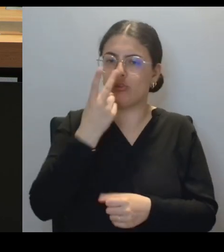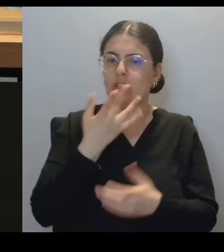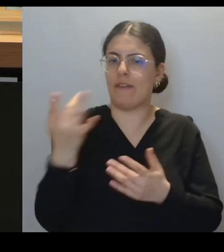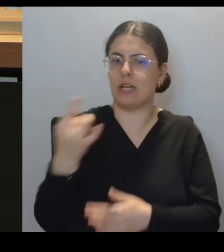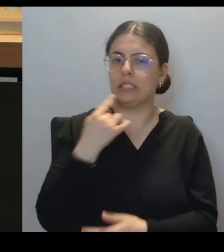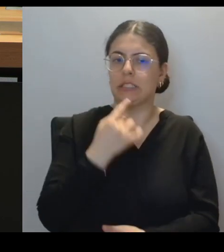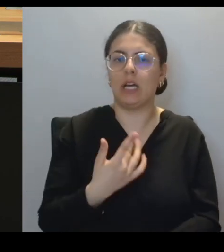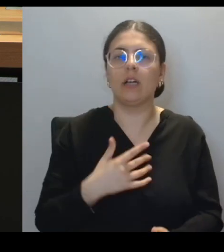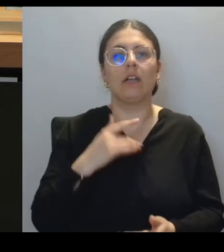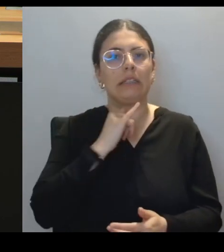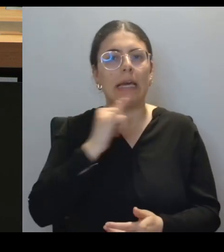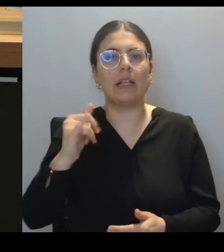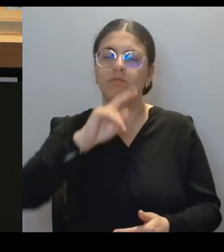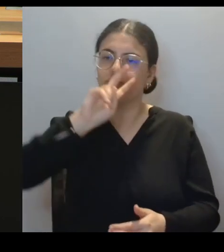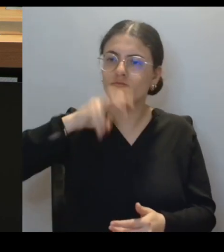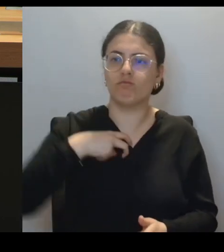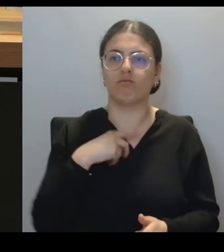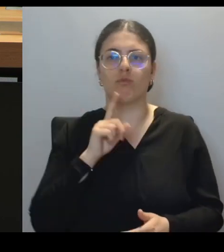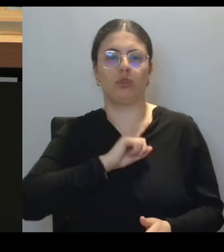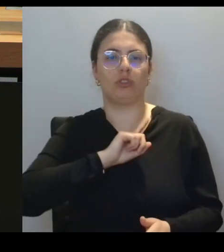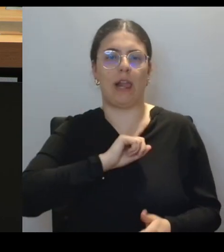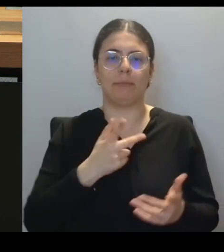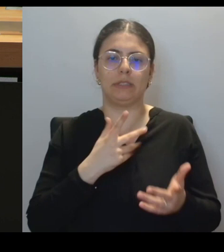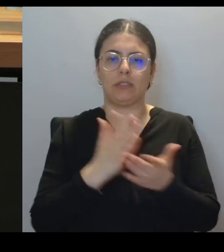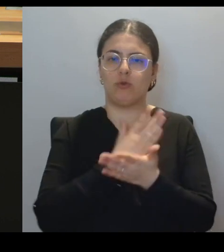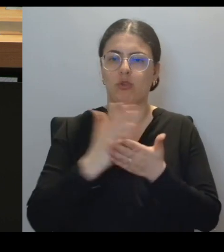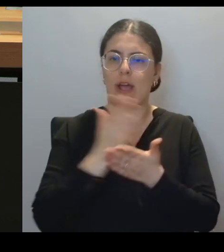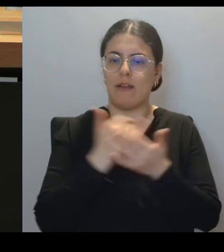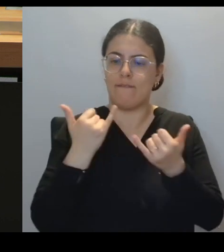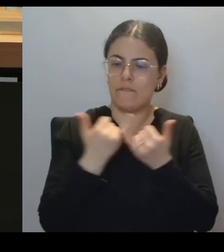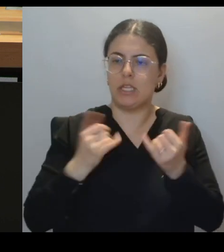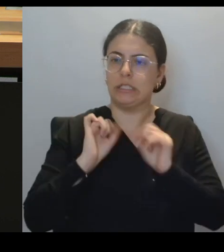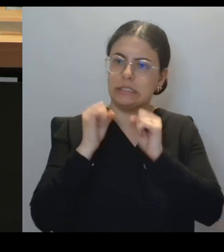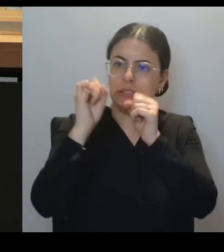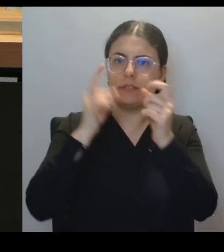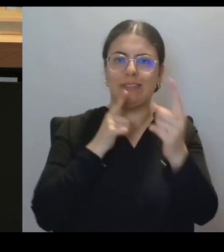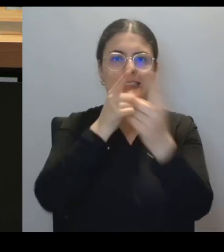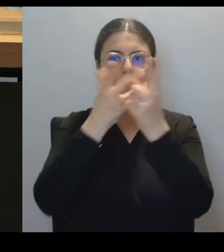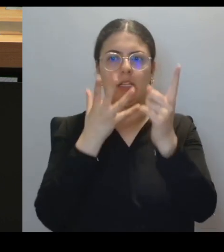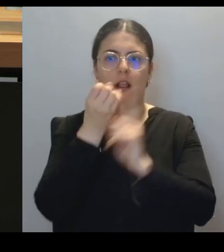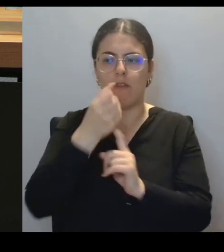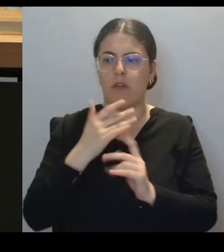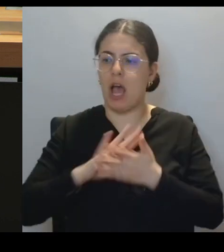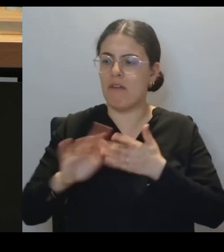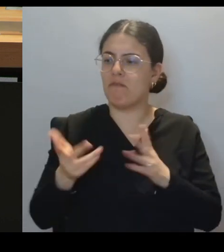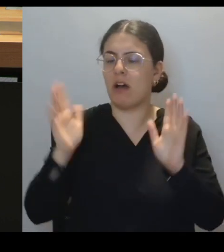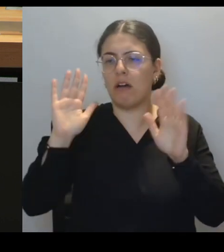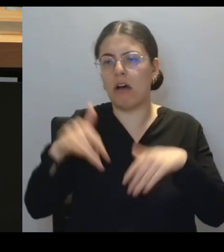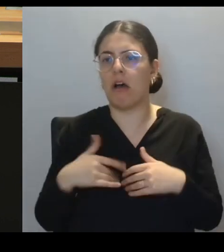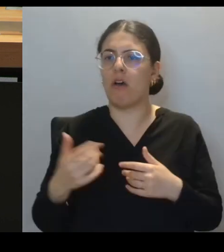tun, dass sich dein Leben in die gewünschte Richtung wendet. Dieses Gebäude in der Kastanienallee 86 müsste